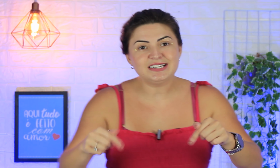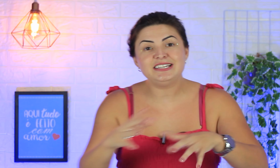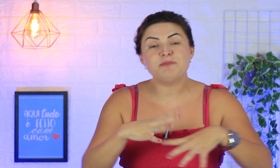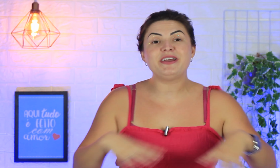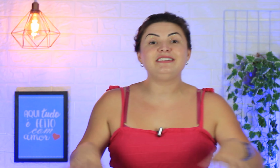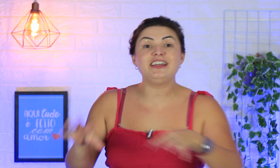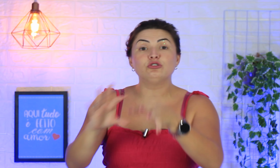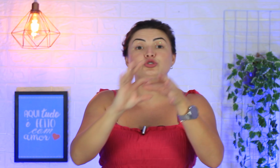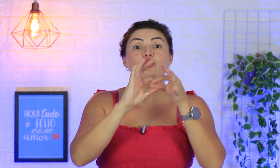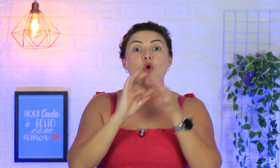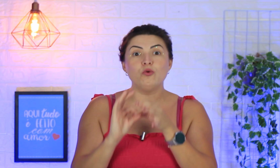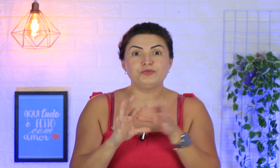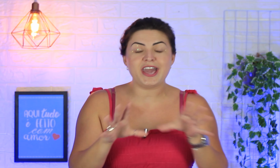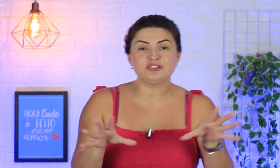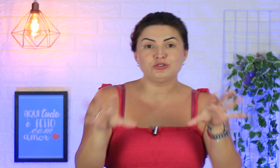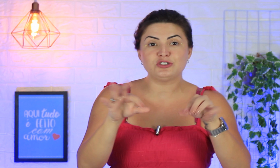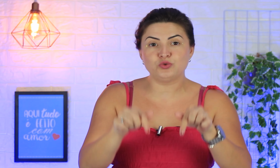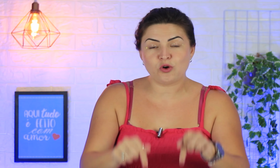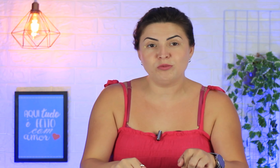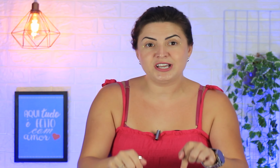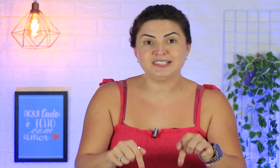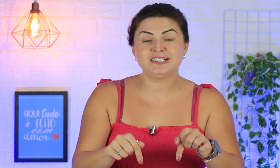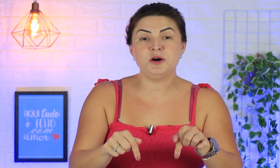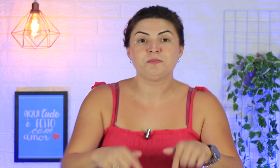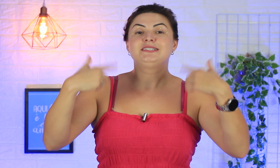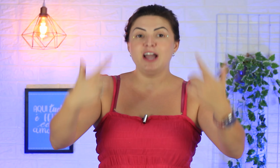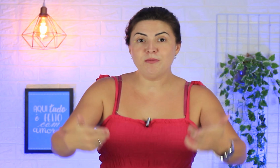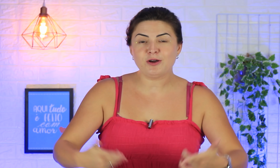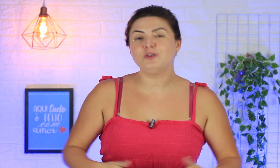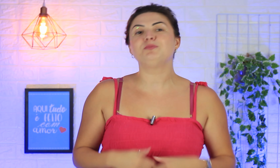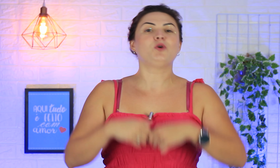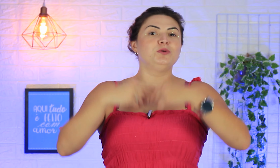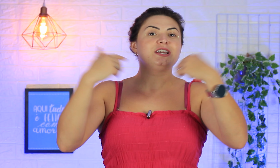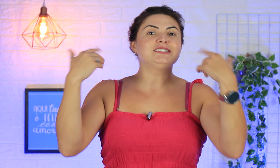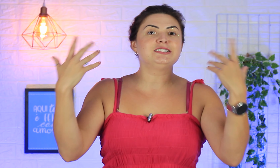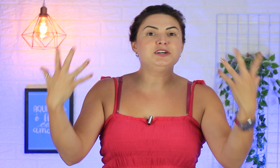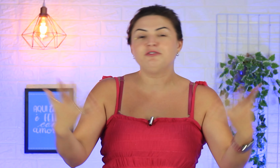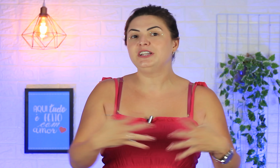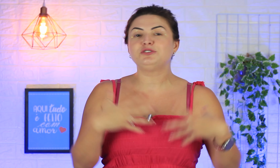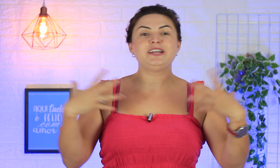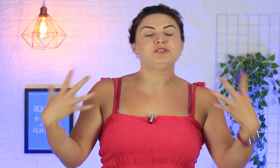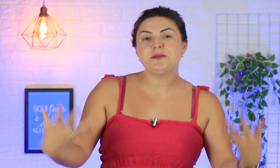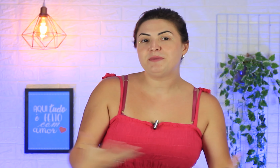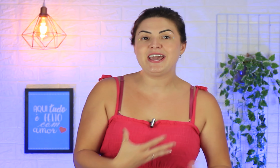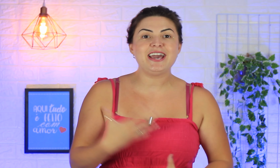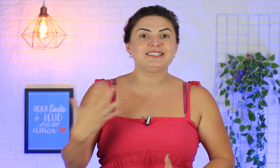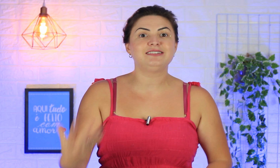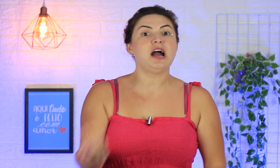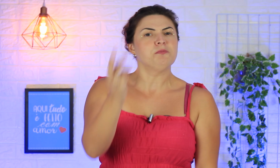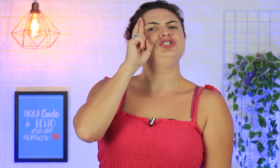aqui dependendo do contexto da sua comunicação se é uma comunicação falando dentro da empresa e tal